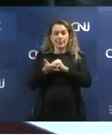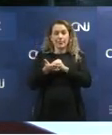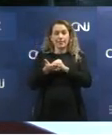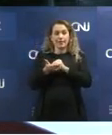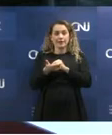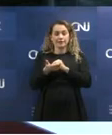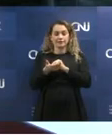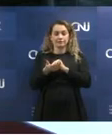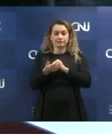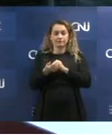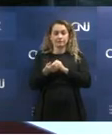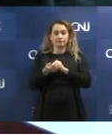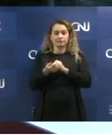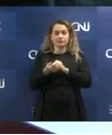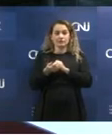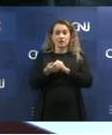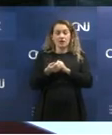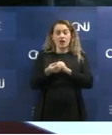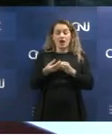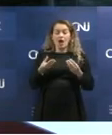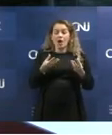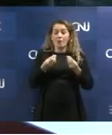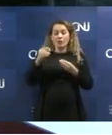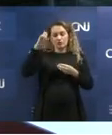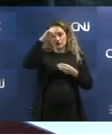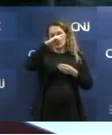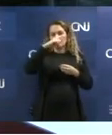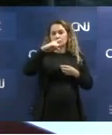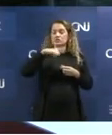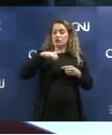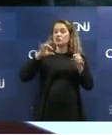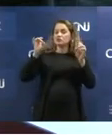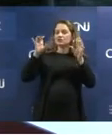Ele é muito gravoso e eu destaco aqui. E isso também passou pelo DMF.